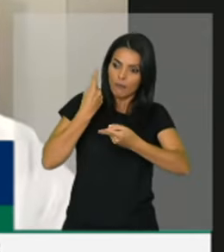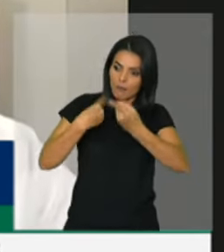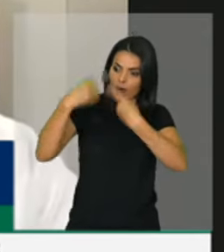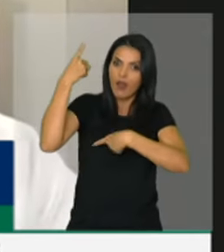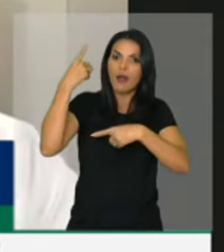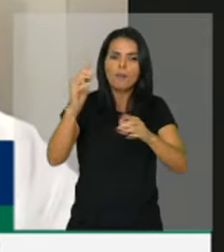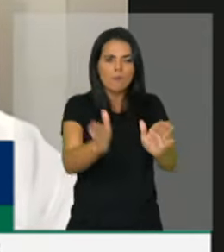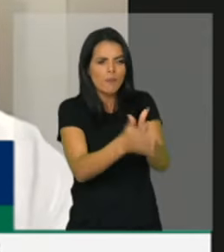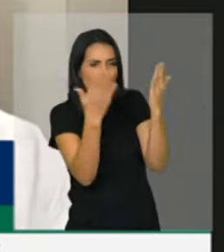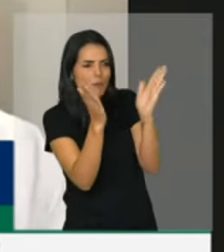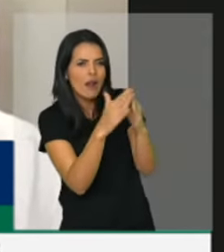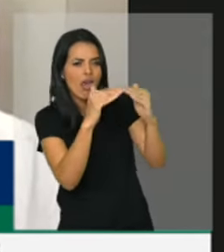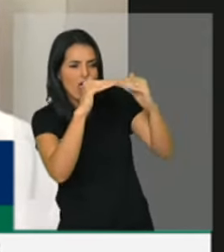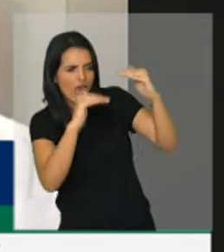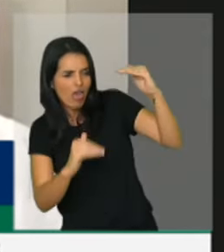PAÍS ALTIVO... O CENÁRIO INTERNACIONAL DE UMA SOCIEDADE